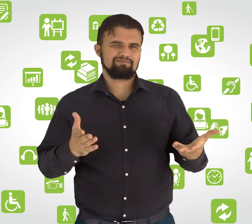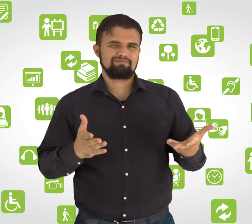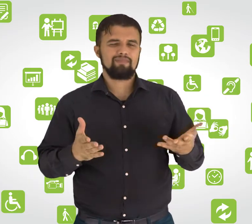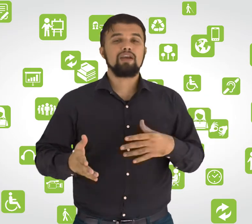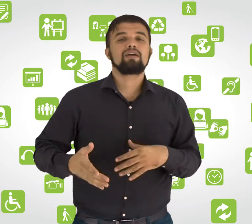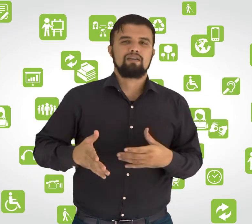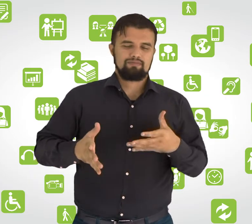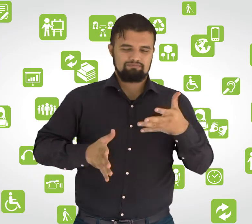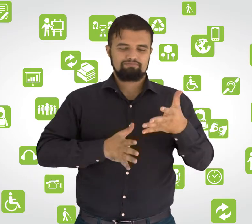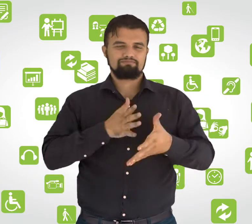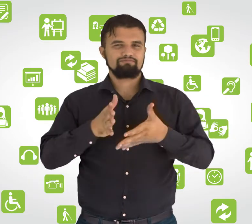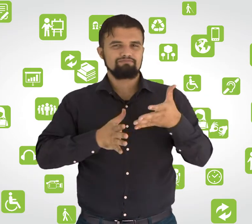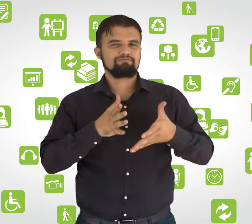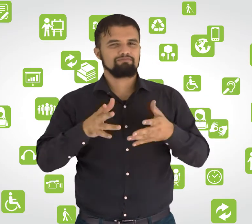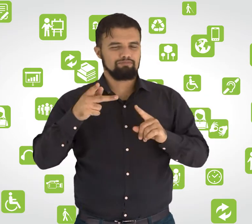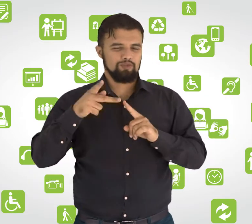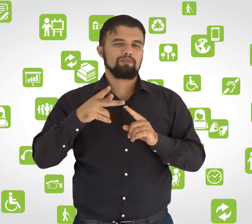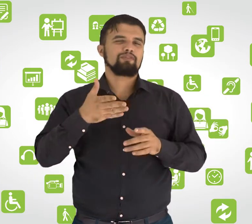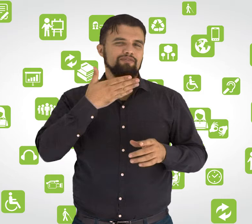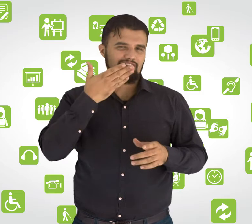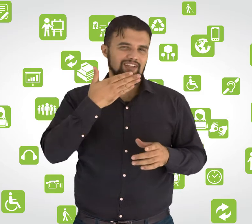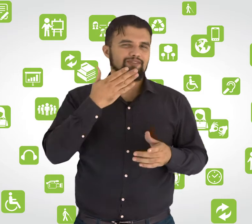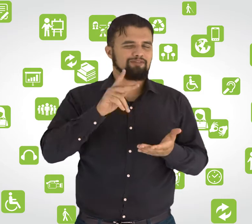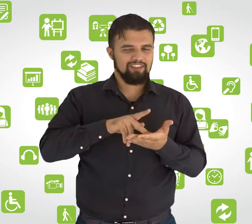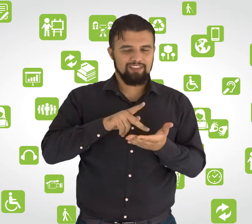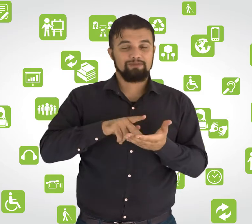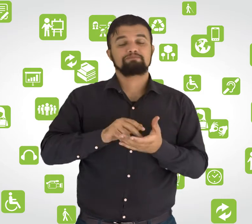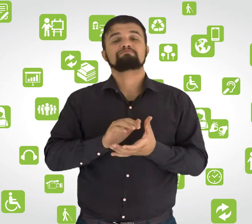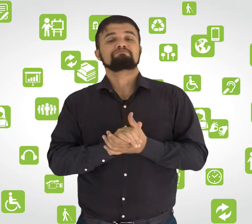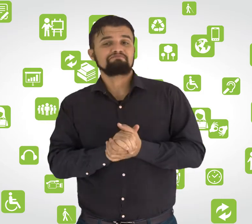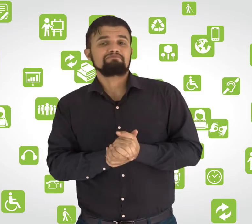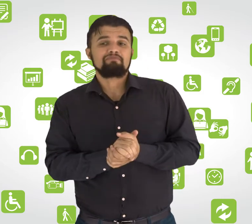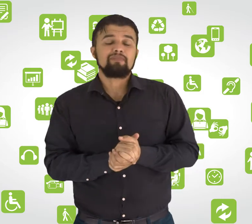Em Libras a representação pronominal é fácil - realmente.